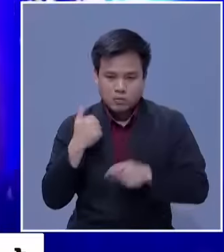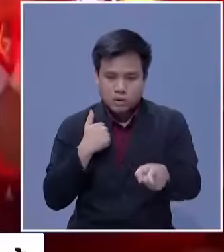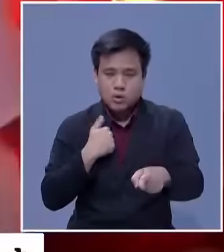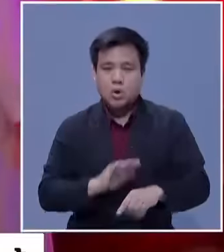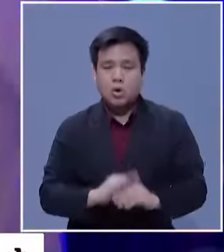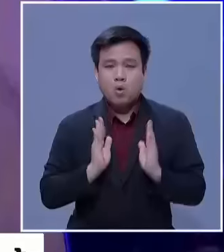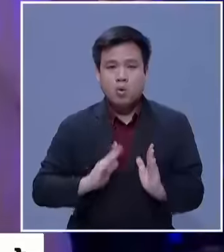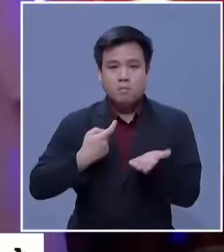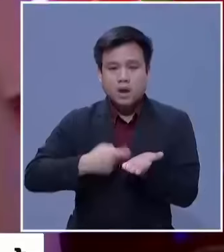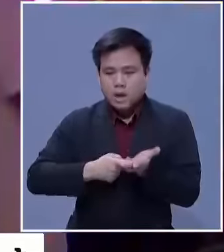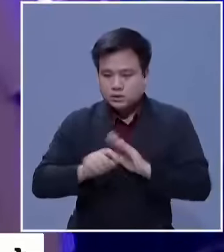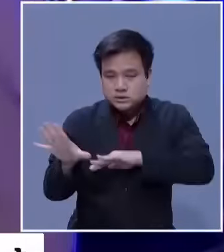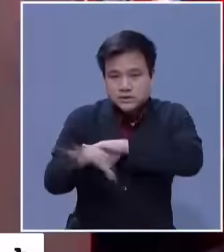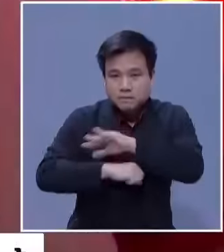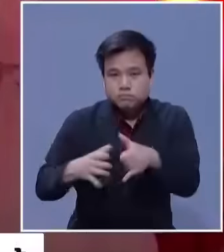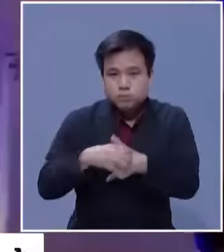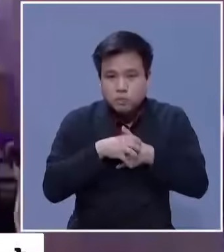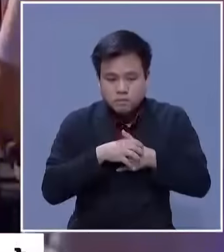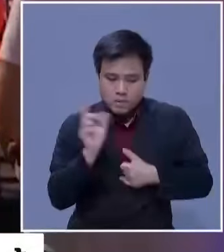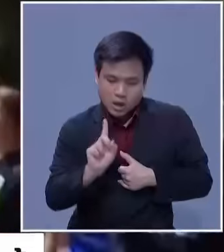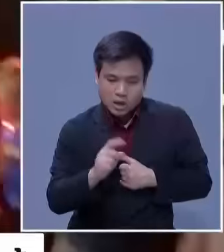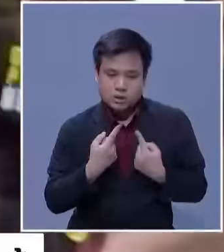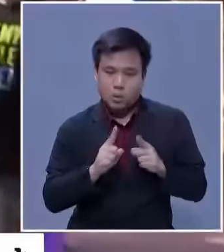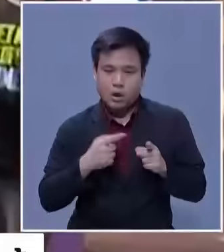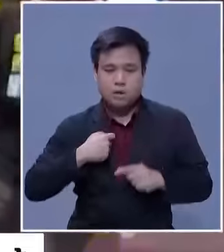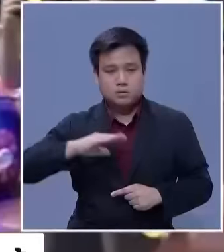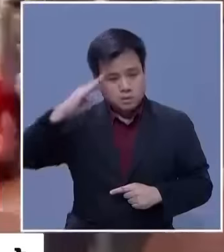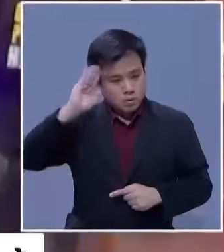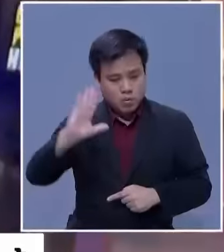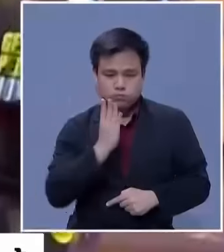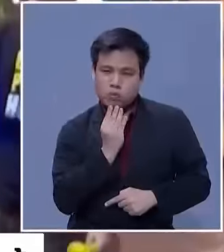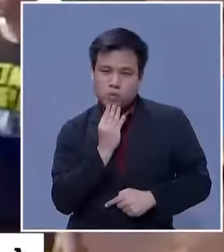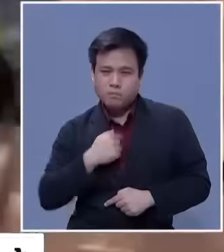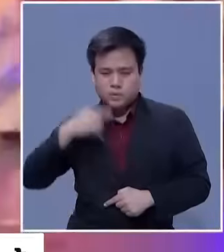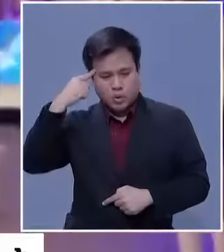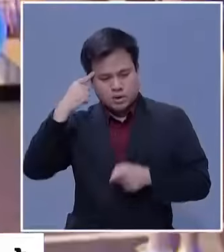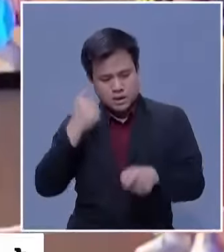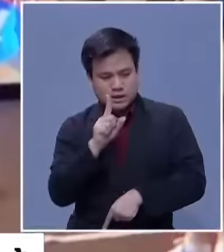กองทัพอิสราเอลเองก็ไม่เชื่อนะคะว่าศพที่ ถูกพบเหล่านี้จะเสียชีวิตจากผลกระทบของ